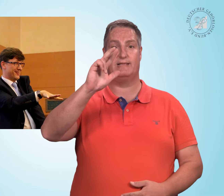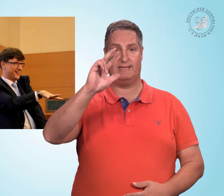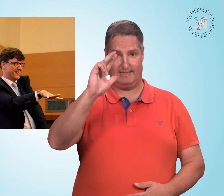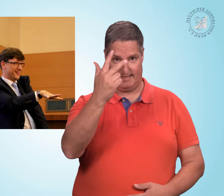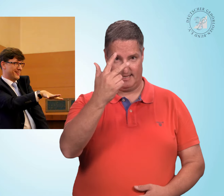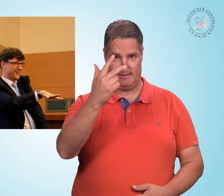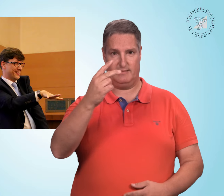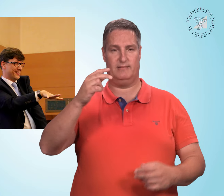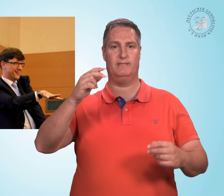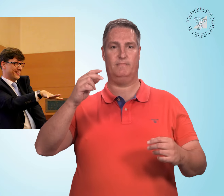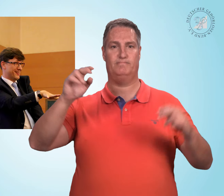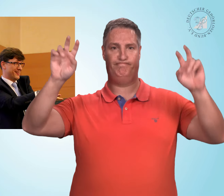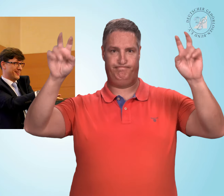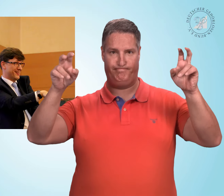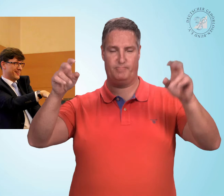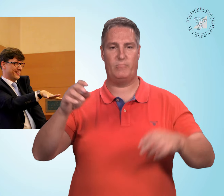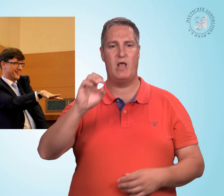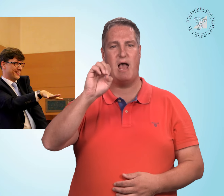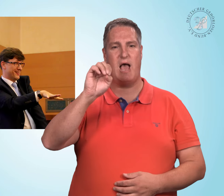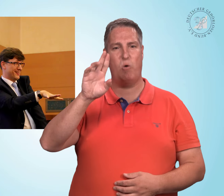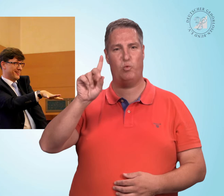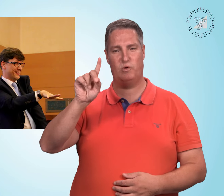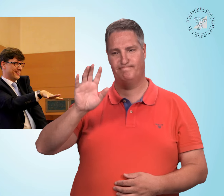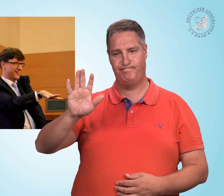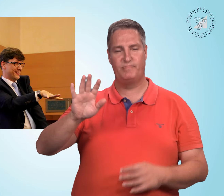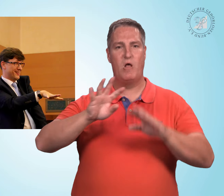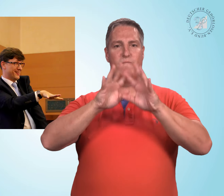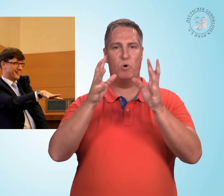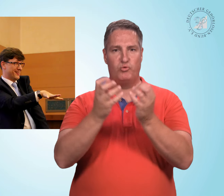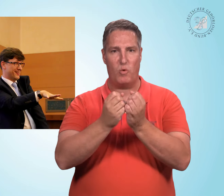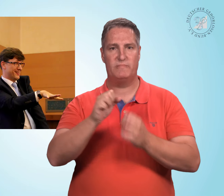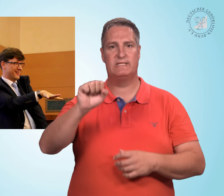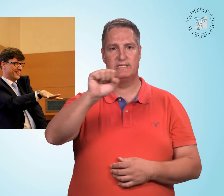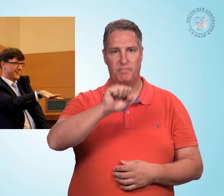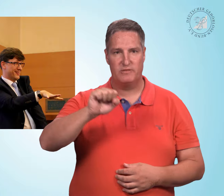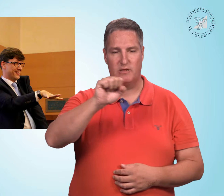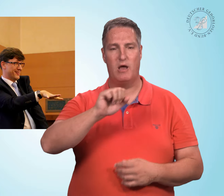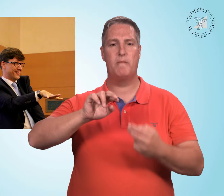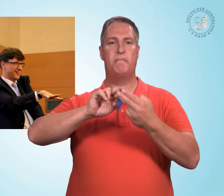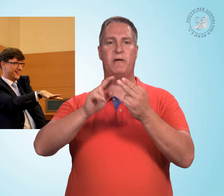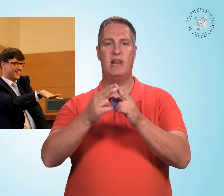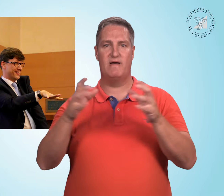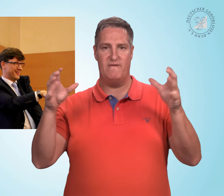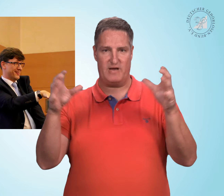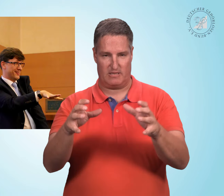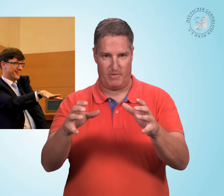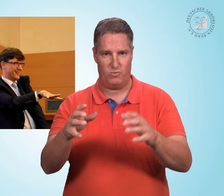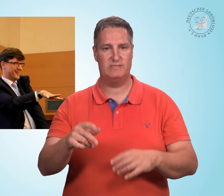Das dritte Thema ist EUD Workshop, Seminar und Mitgliederversammlung